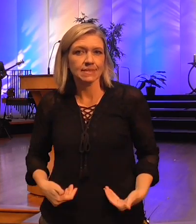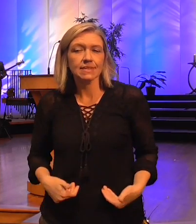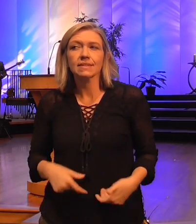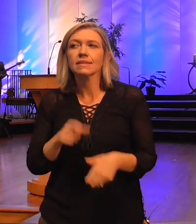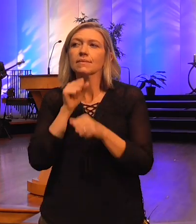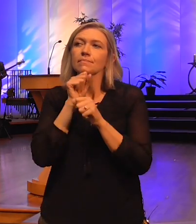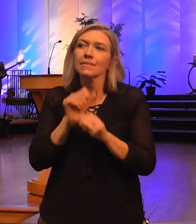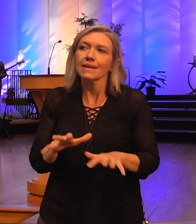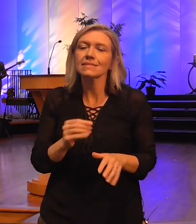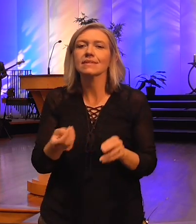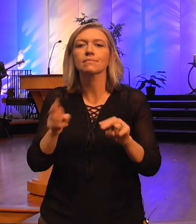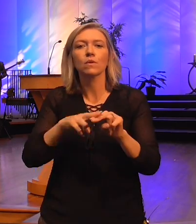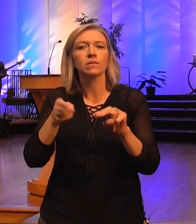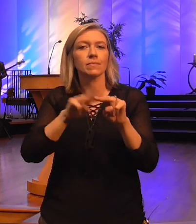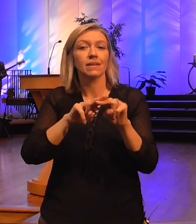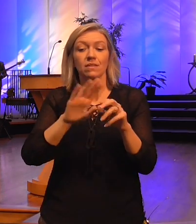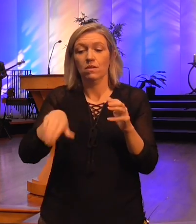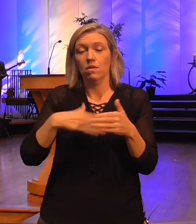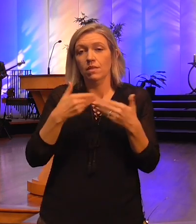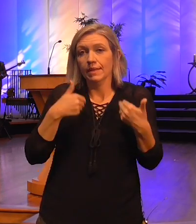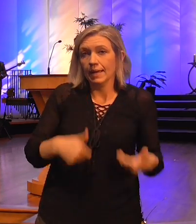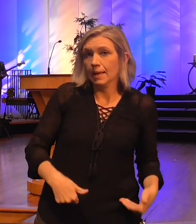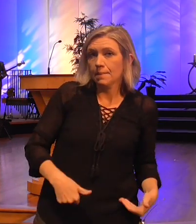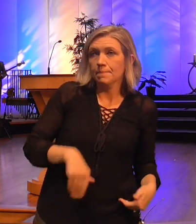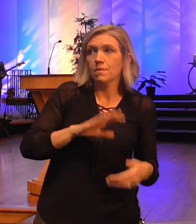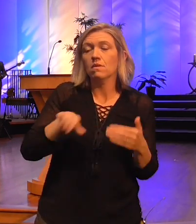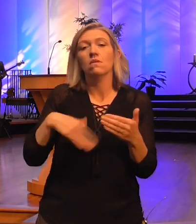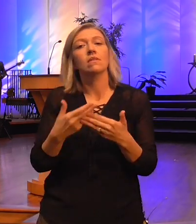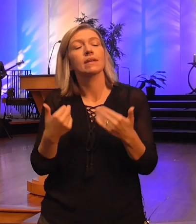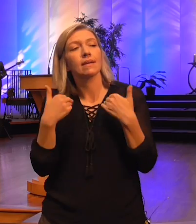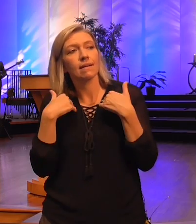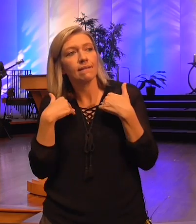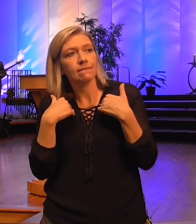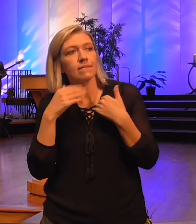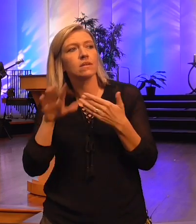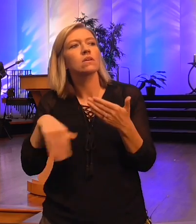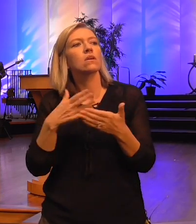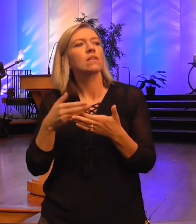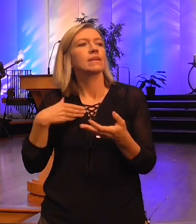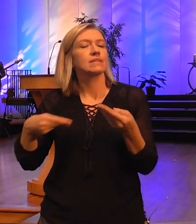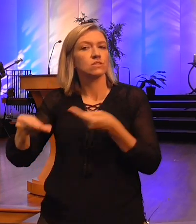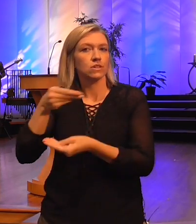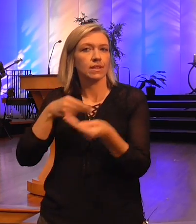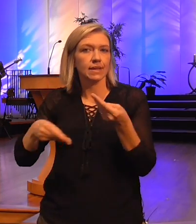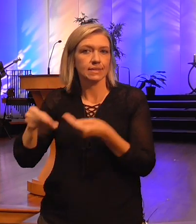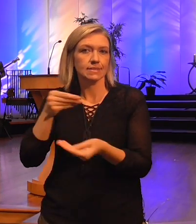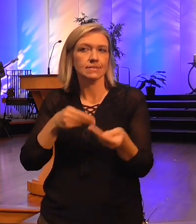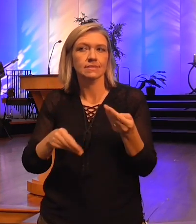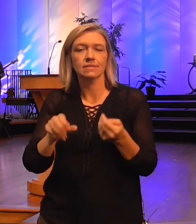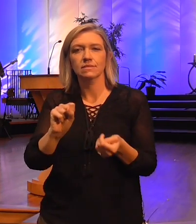multiplica todo lo que soy, todo lo que tengo y todo lo que circulo, así que